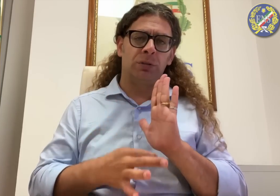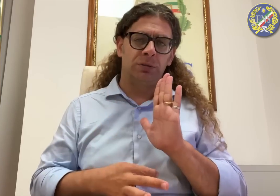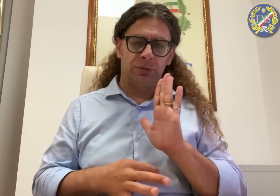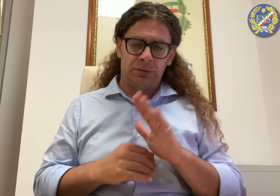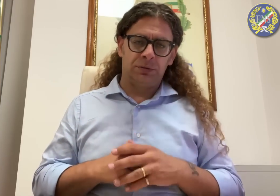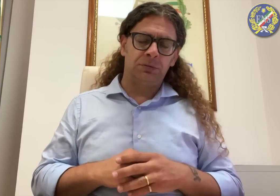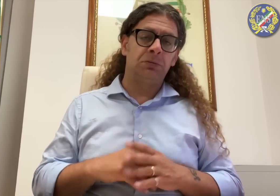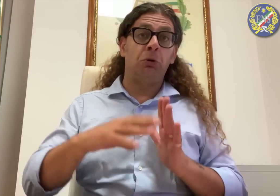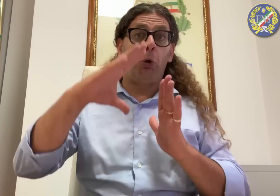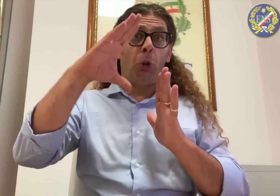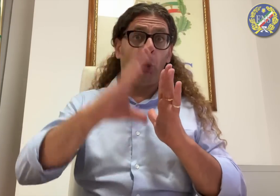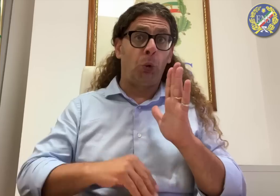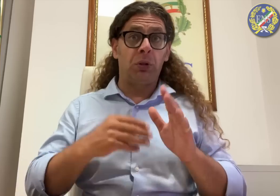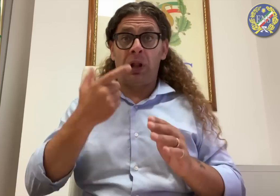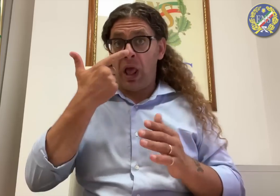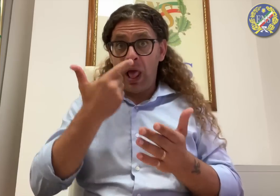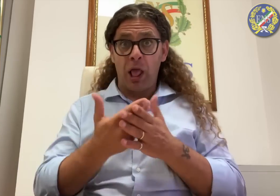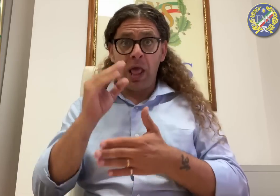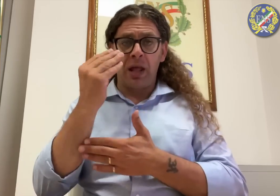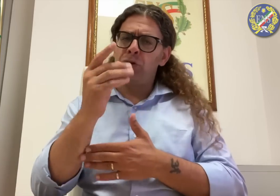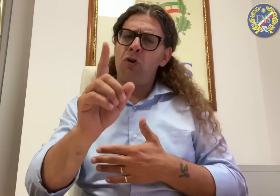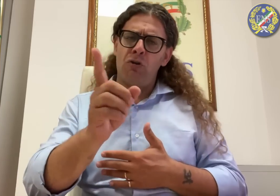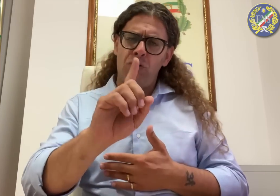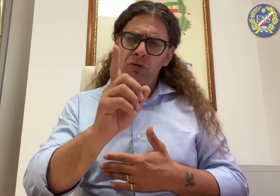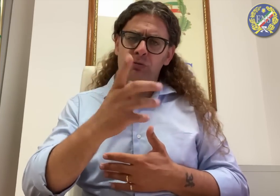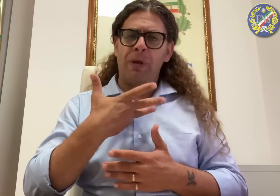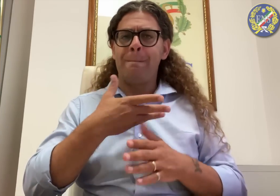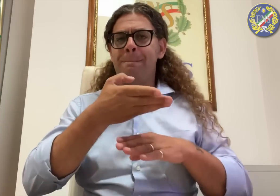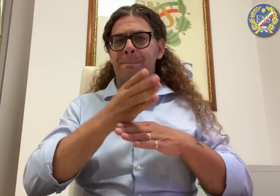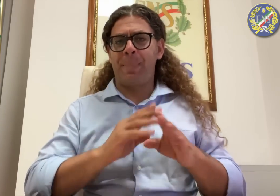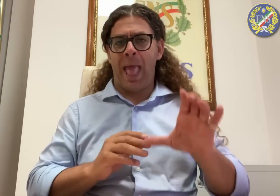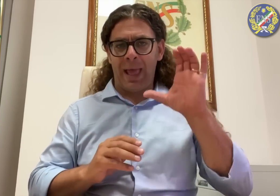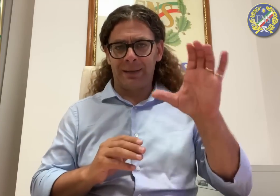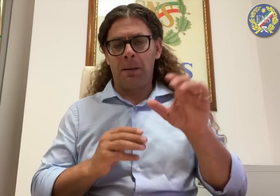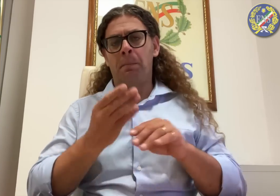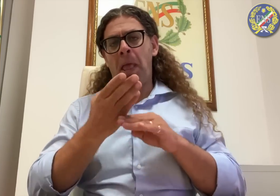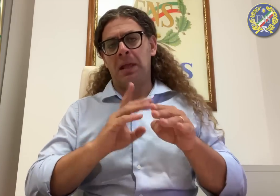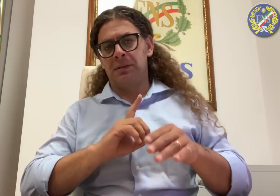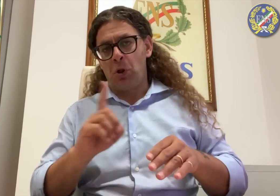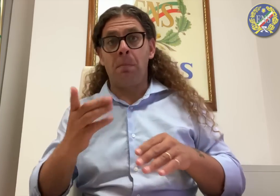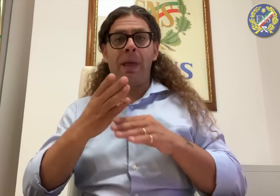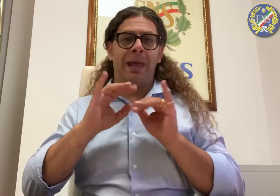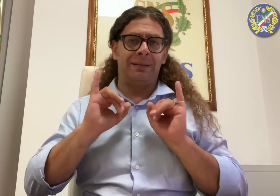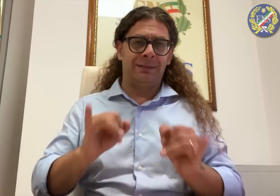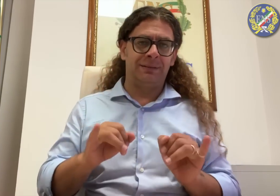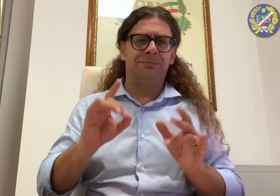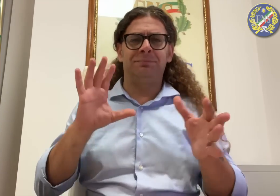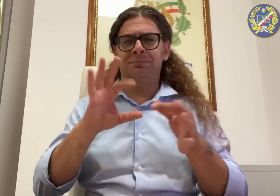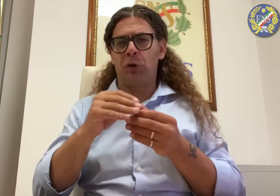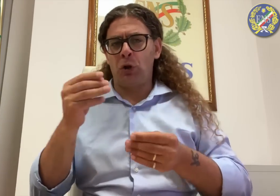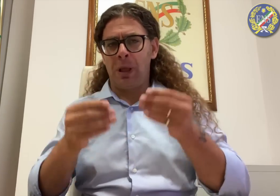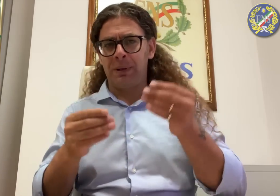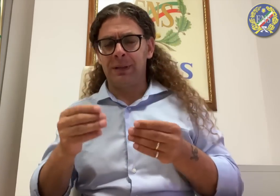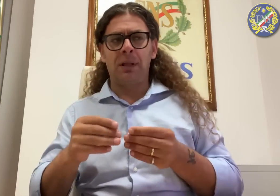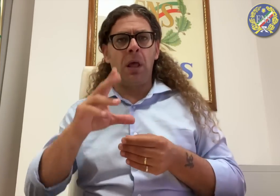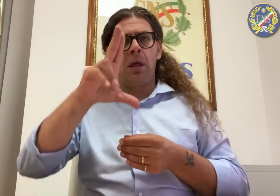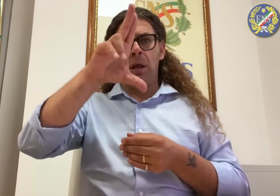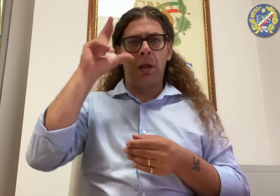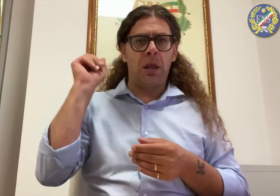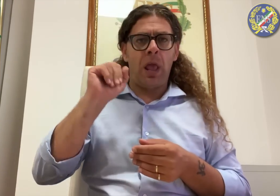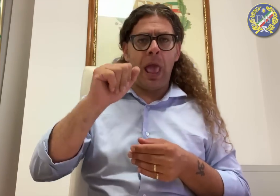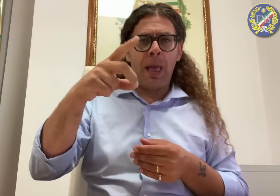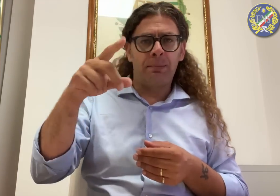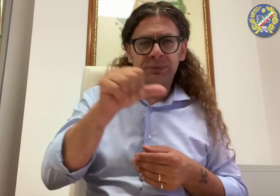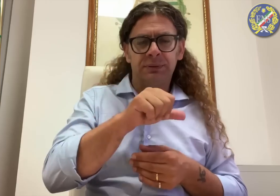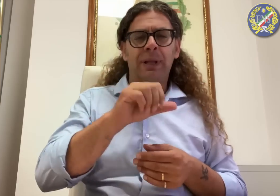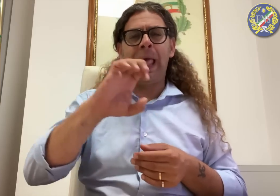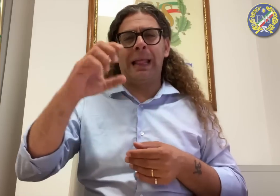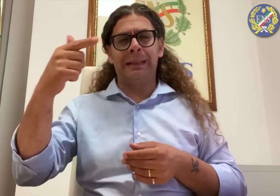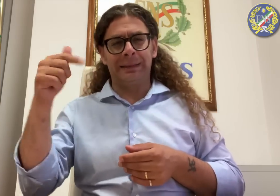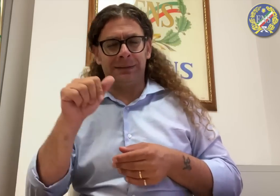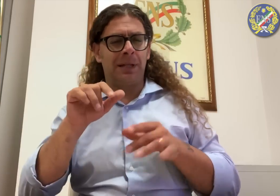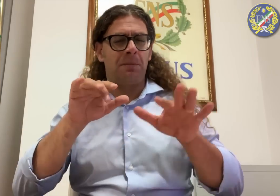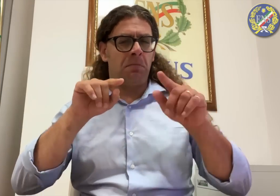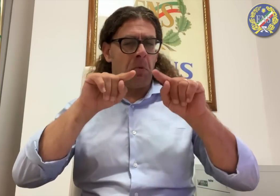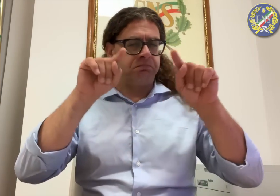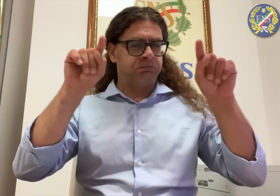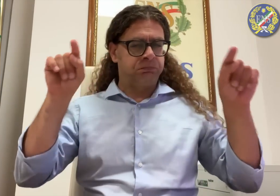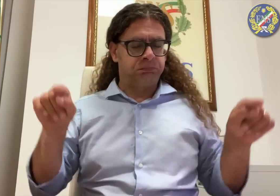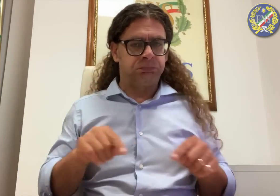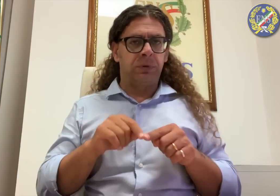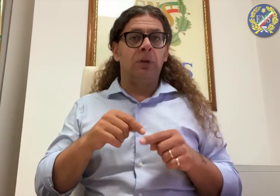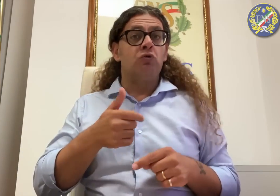dei quali solo alcuni interessano direttamente l’ENS, quelli concernenti i bilanci, ad esempio, il riconoscimento come APS, ETS, etc.